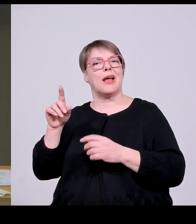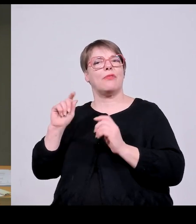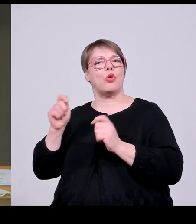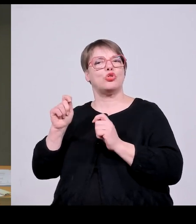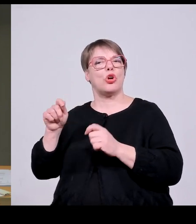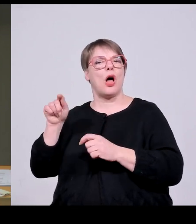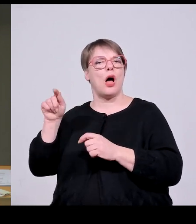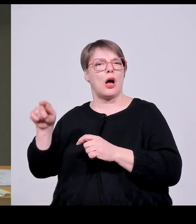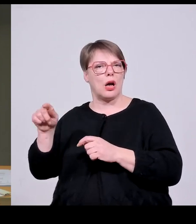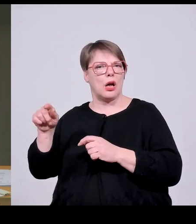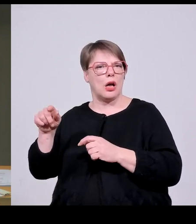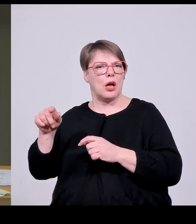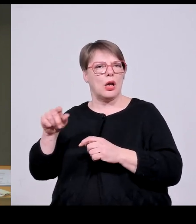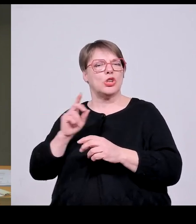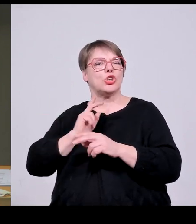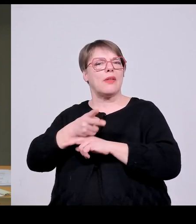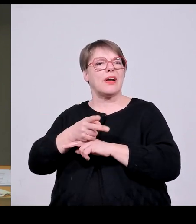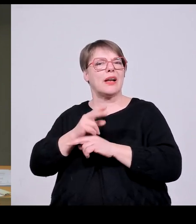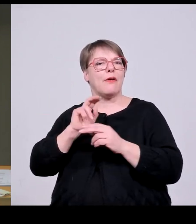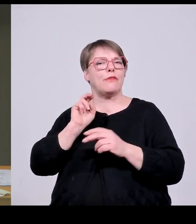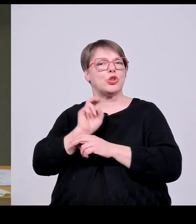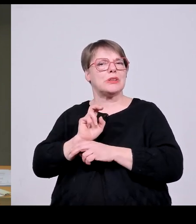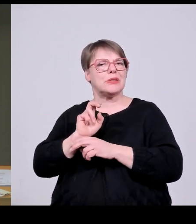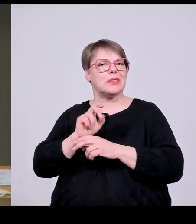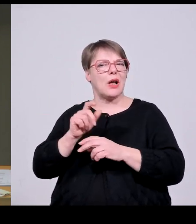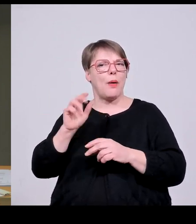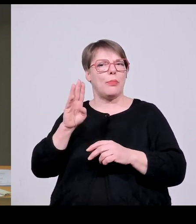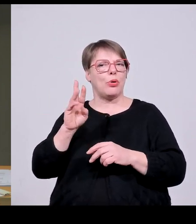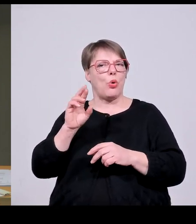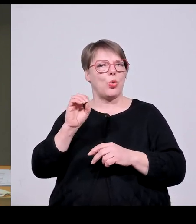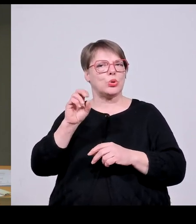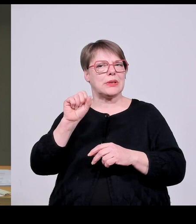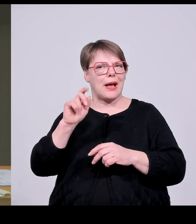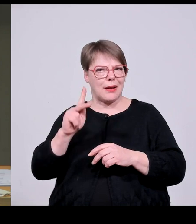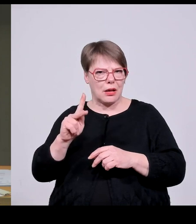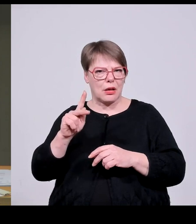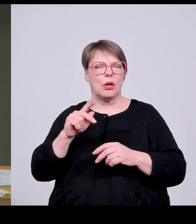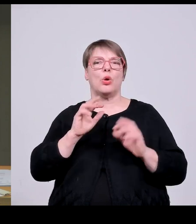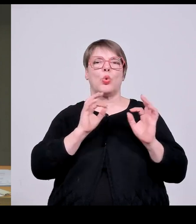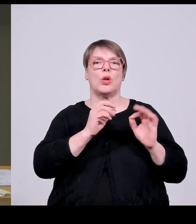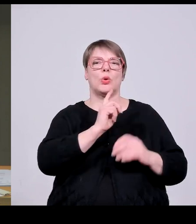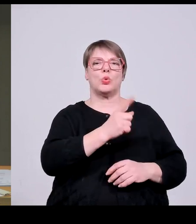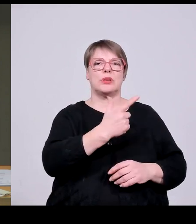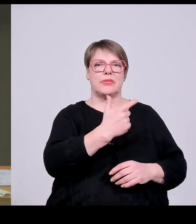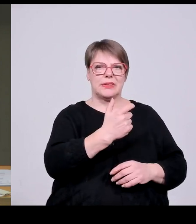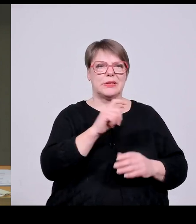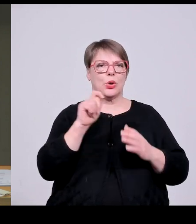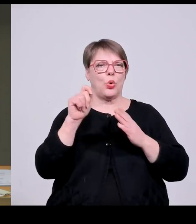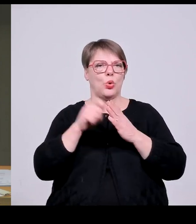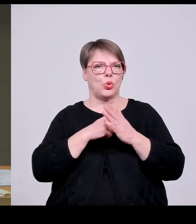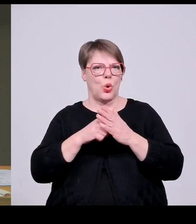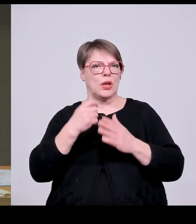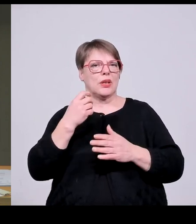und der Fraktion die linke Drucksache 19 771 Gesetze, Erinnerung des Bürger und Polizeibeauftragten Gesetzes